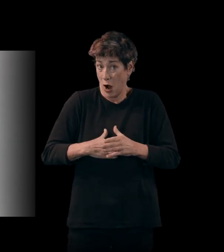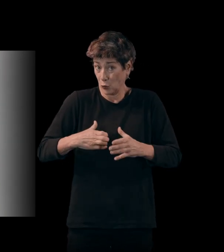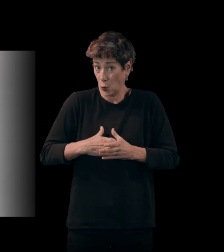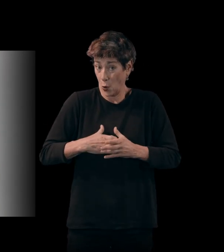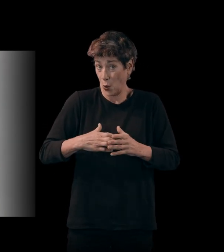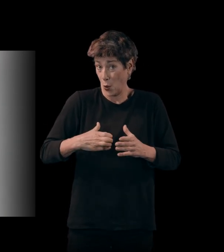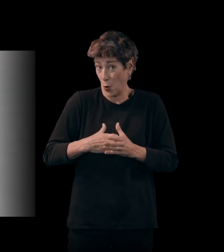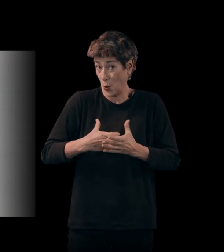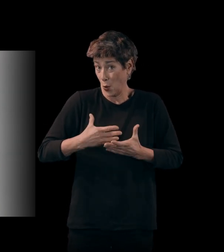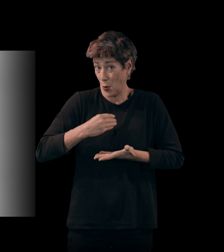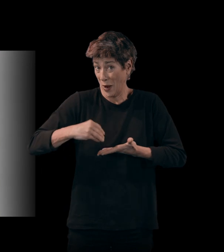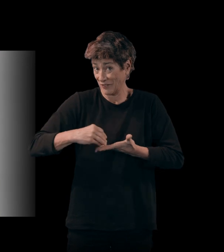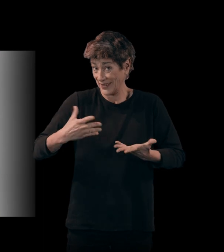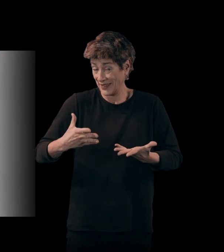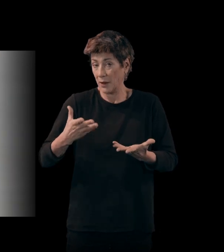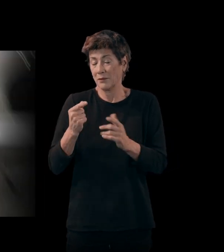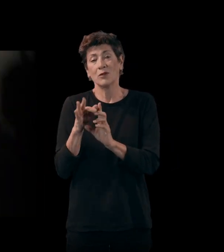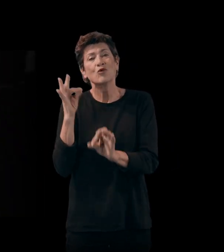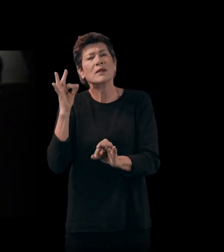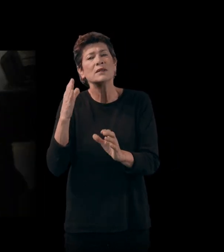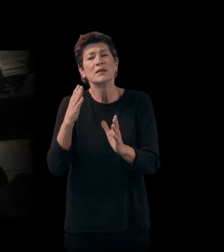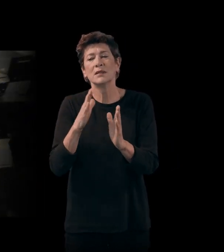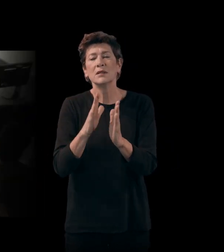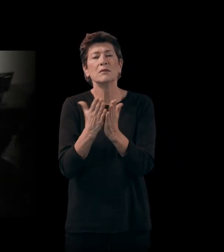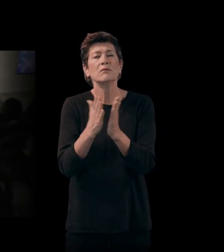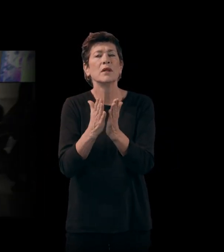mais vous choisissez au cœur du livre, dans un espace petit,